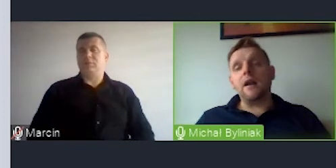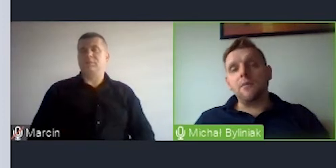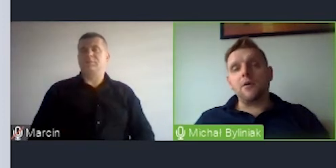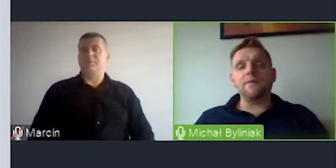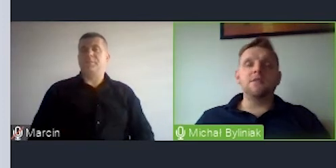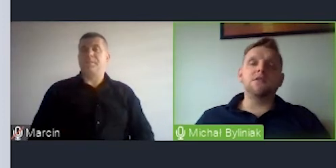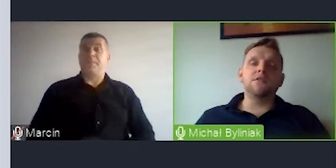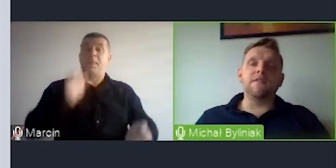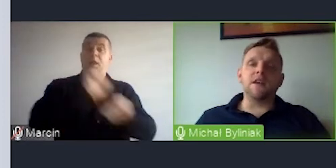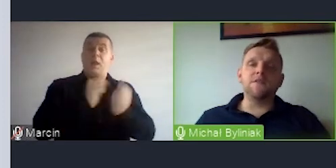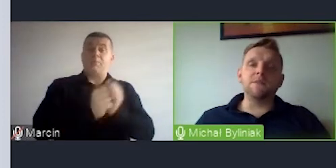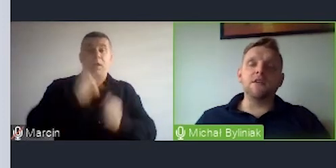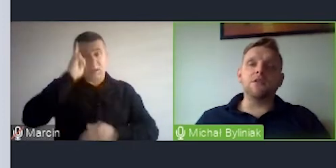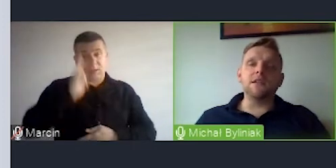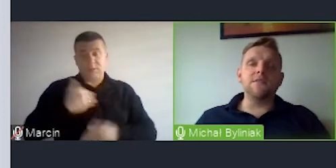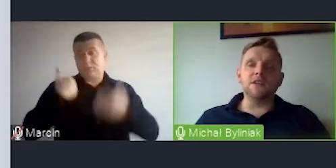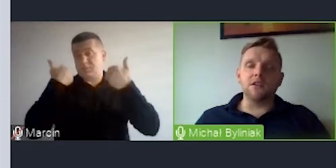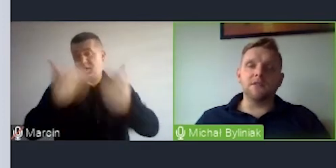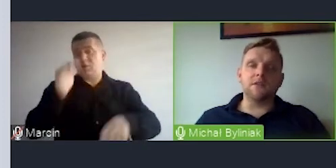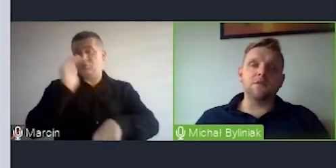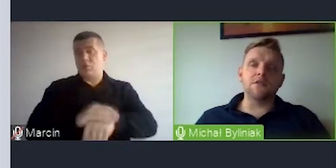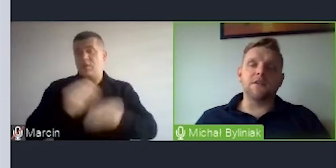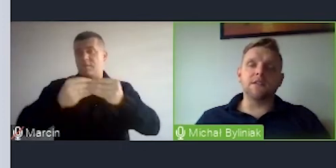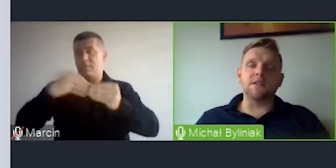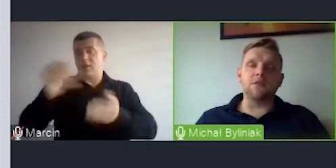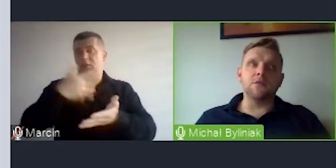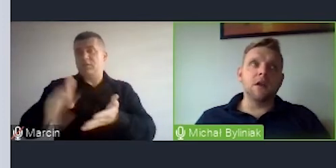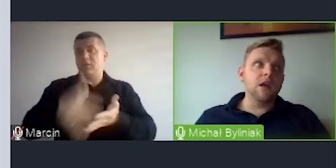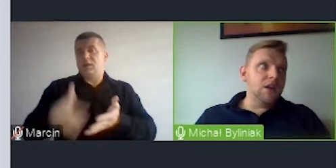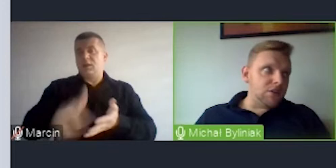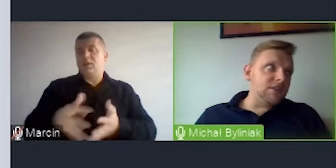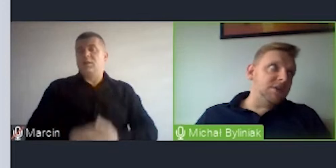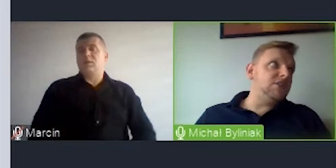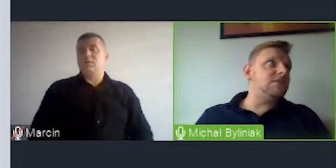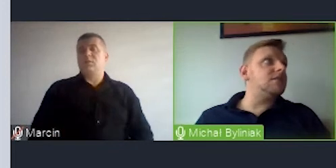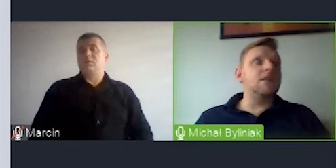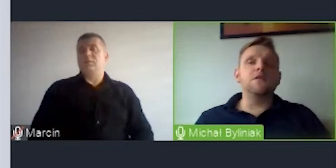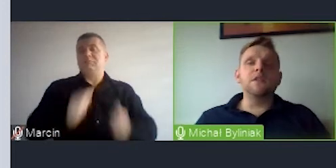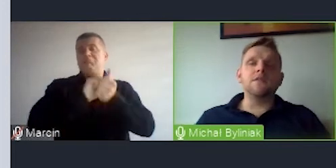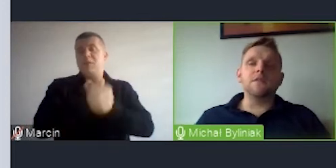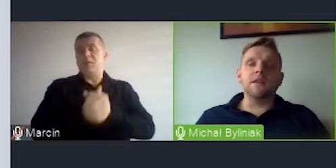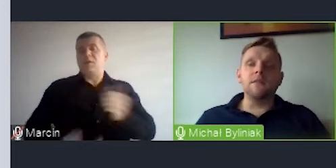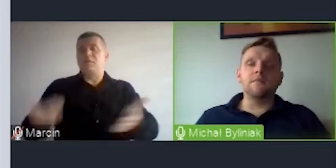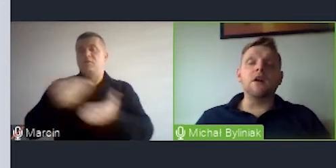albo instytucja wyrazi wam zgodę na zwiększenie wydatku cross-financingu, czyli złożycie wniosek o dofinansowanie,